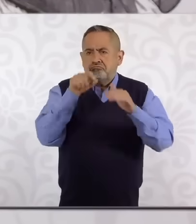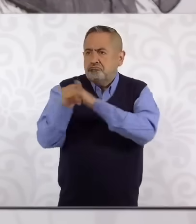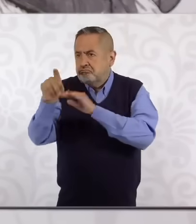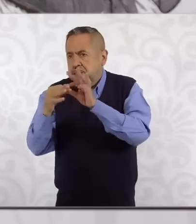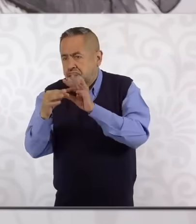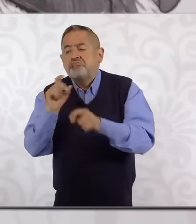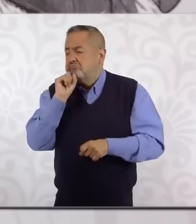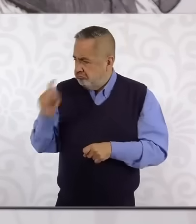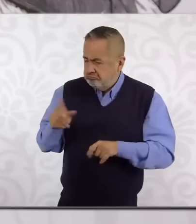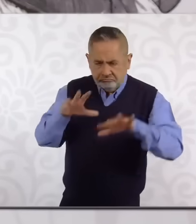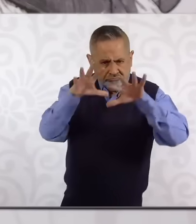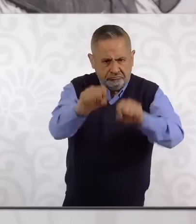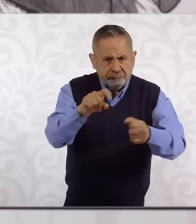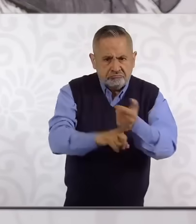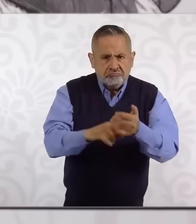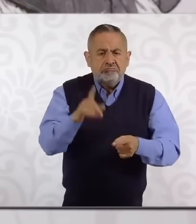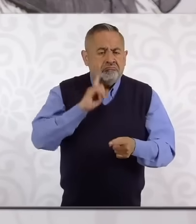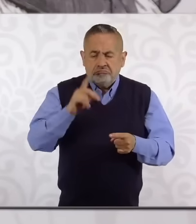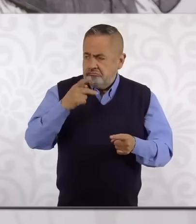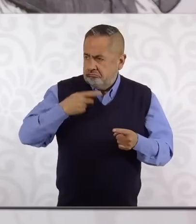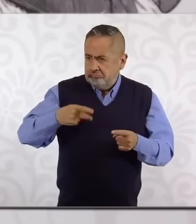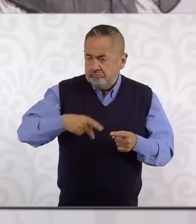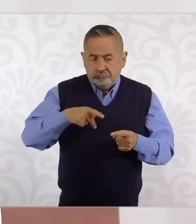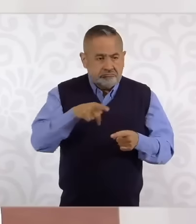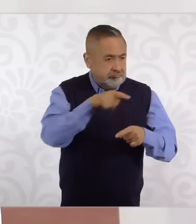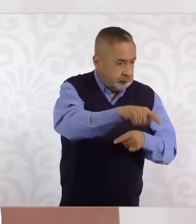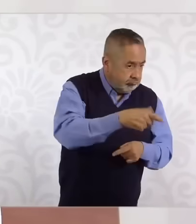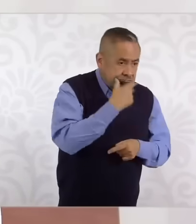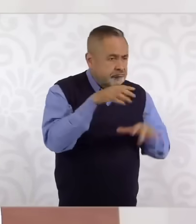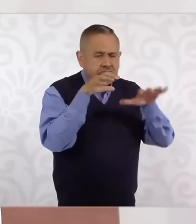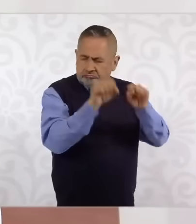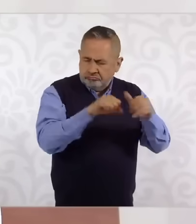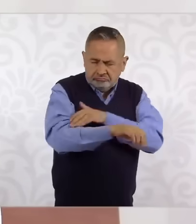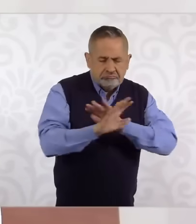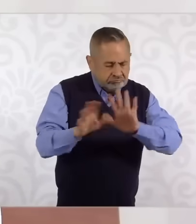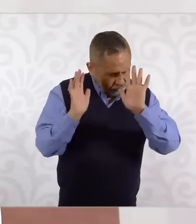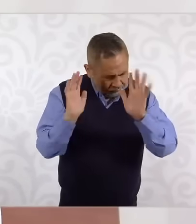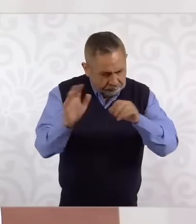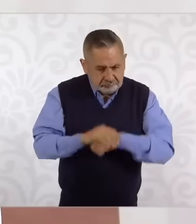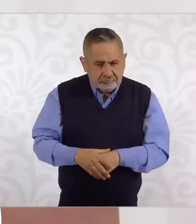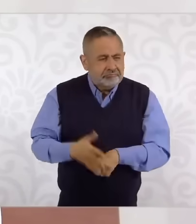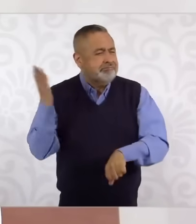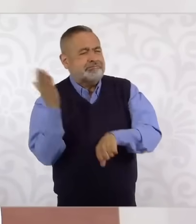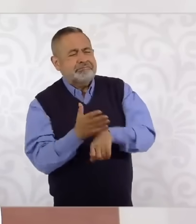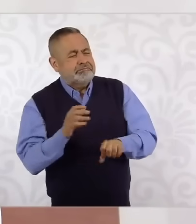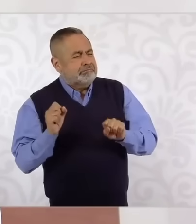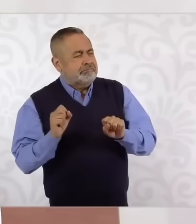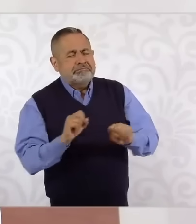también está detenida la persona. Entonces, no hay impunidad y lo que queremos es la protección pues